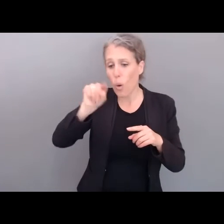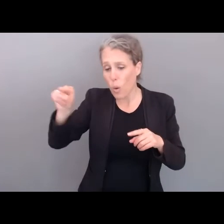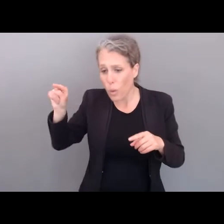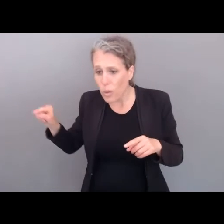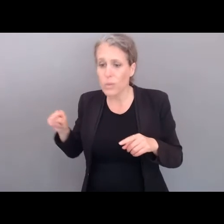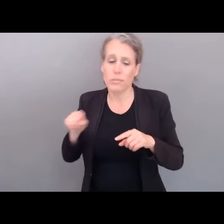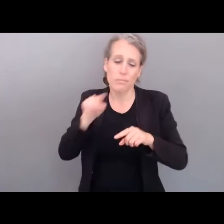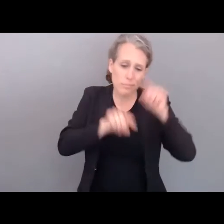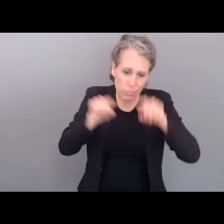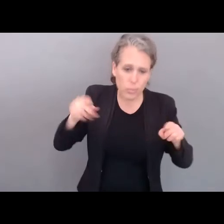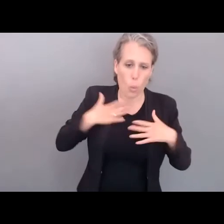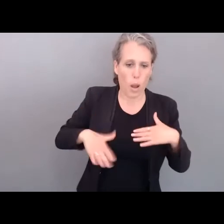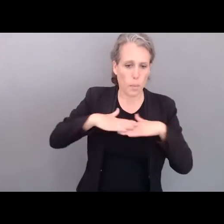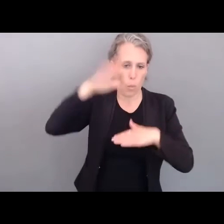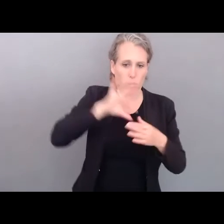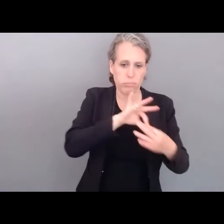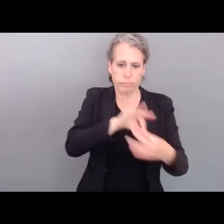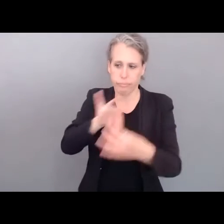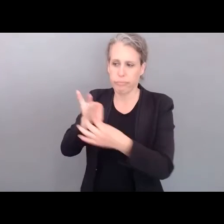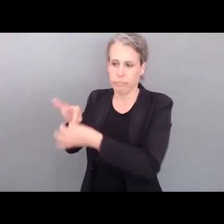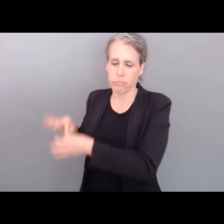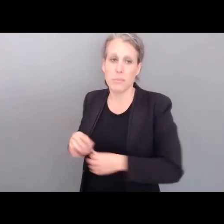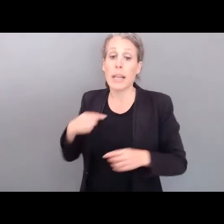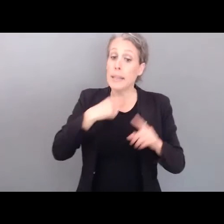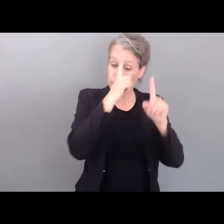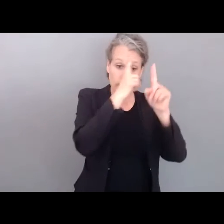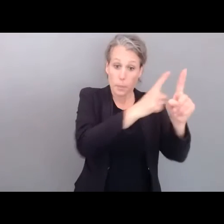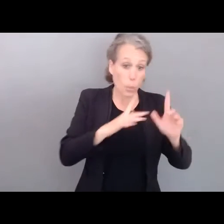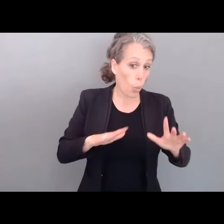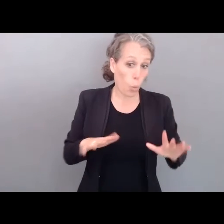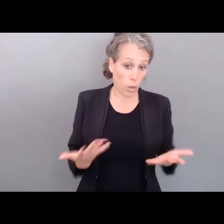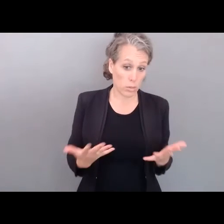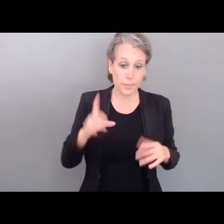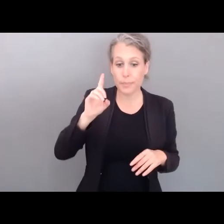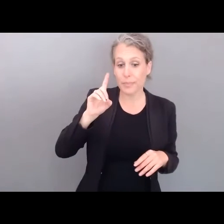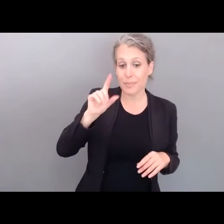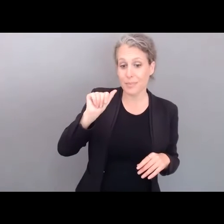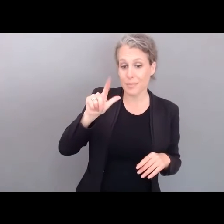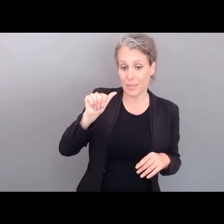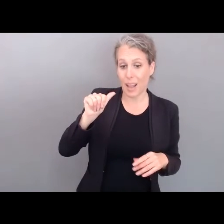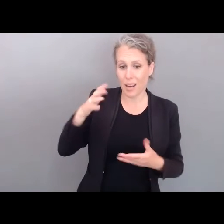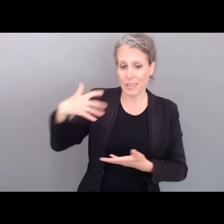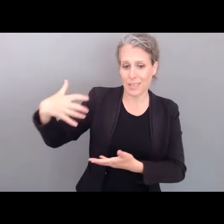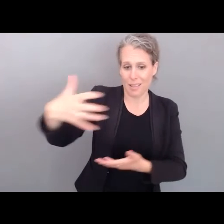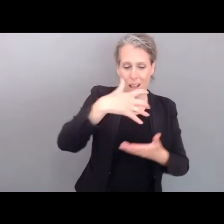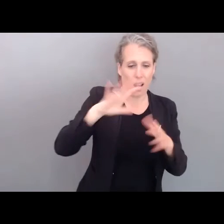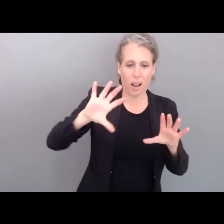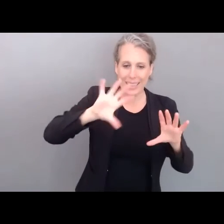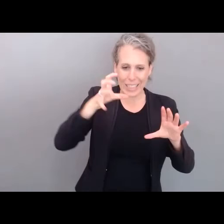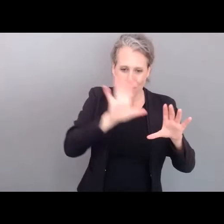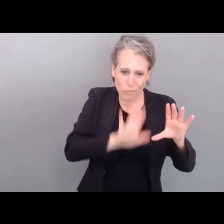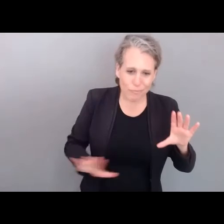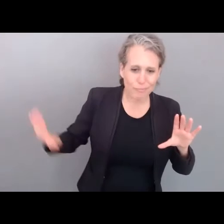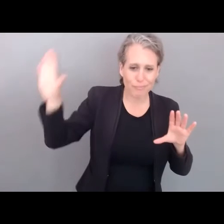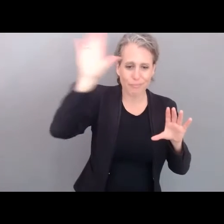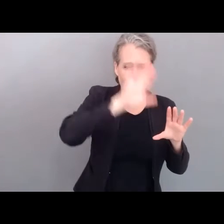líderes de DPO en otros países.